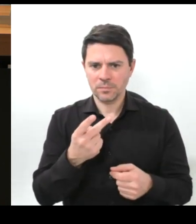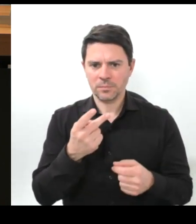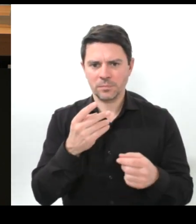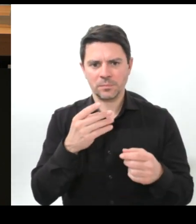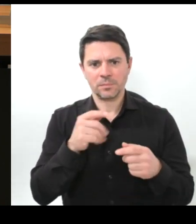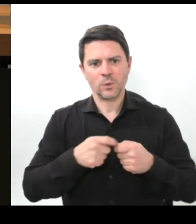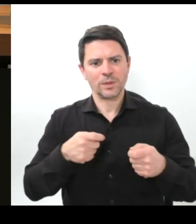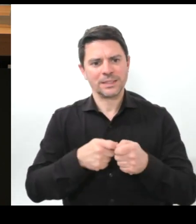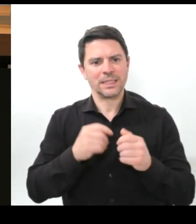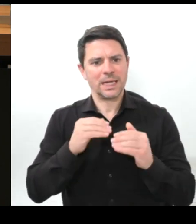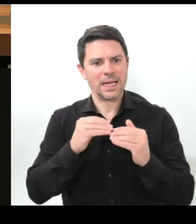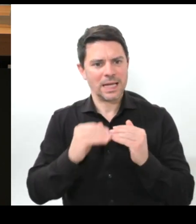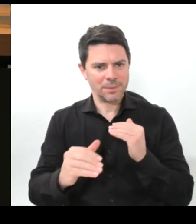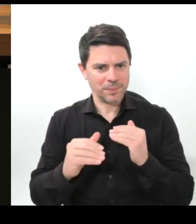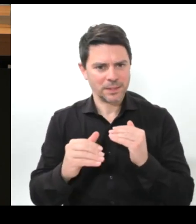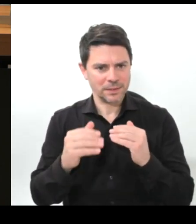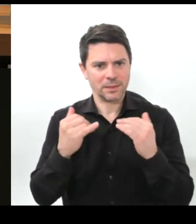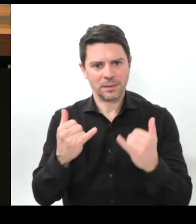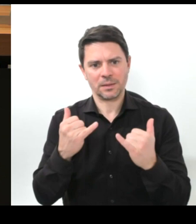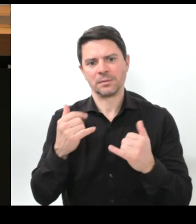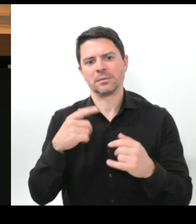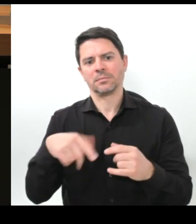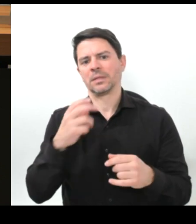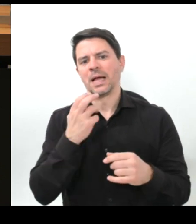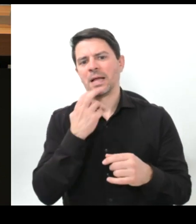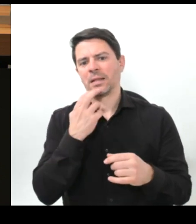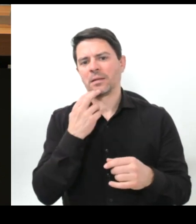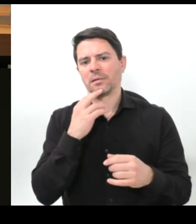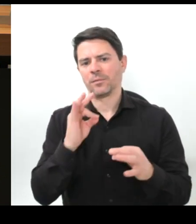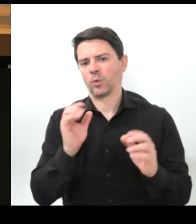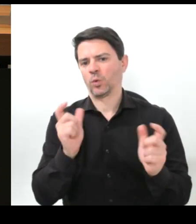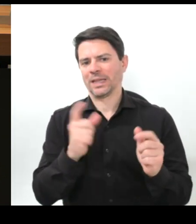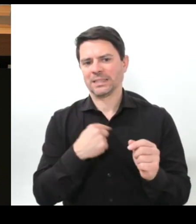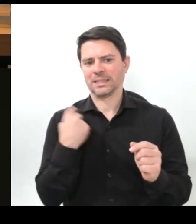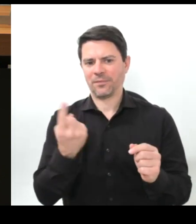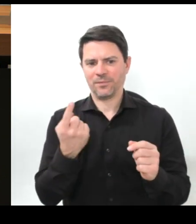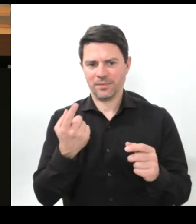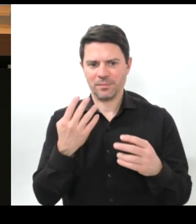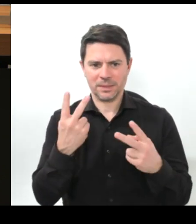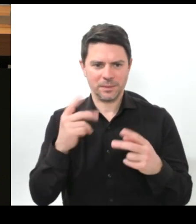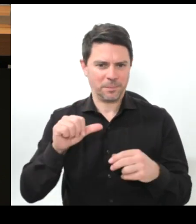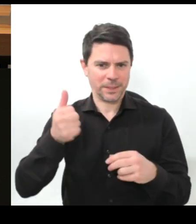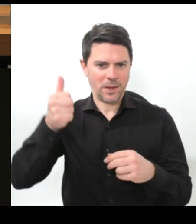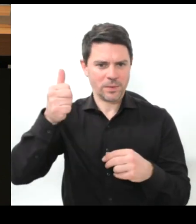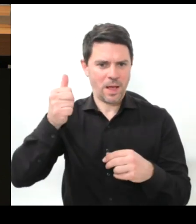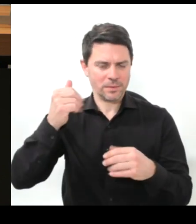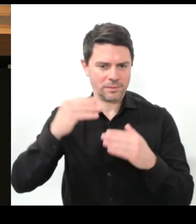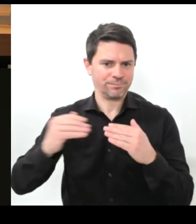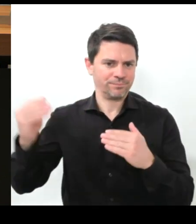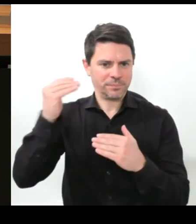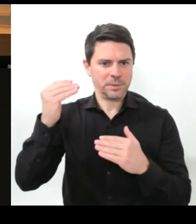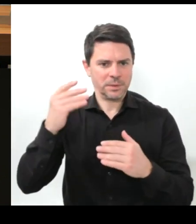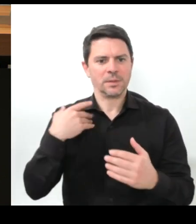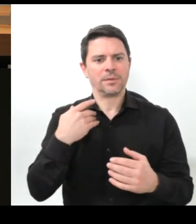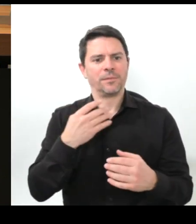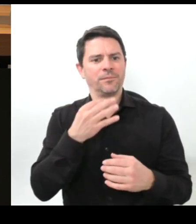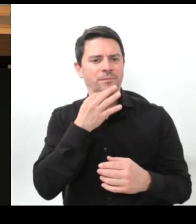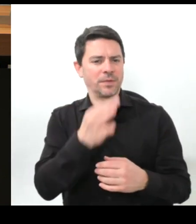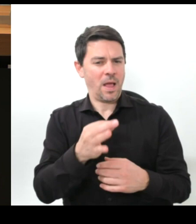drei- oder vier-Zimmer-Wohnung ziehen würd? Was erzählen wir denn der alten Dame, die sagt ich würde aus